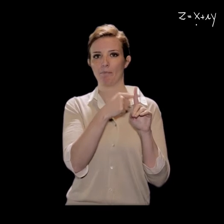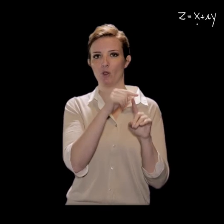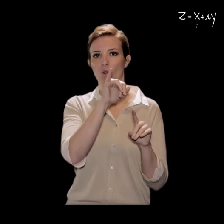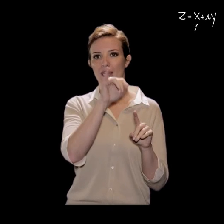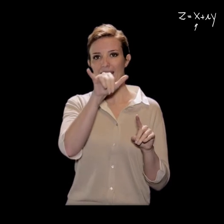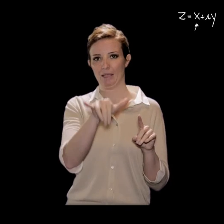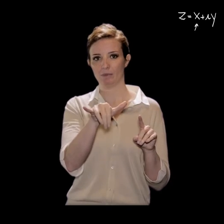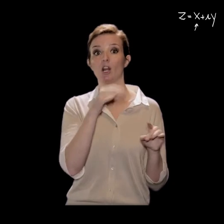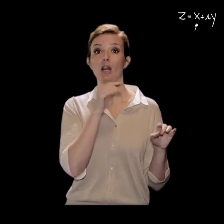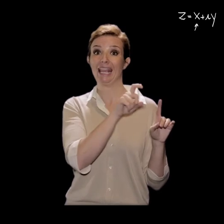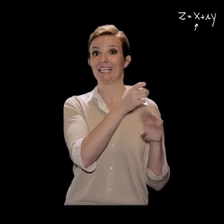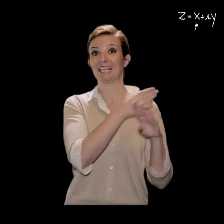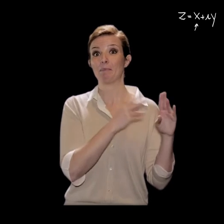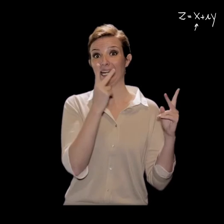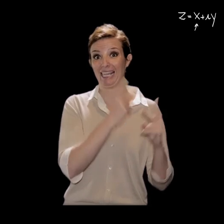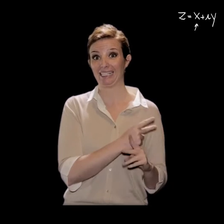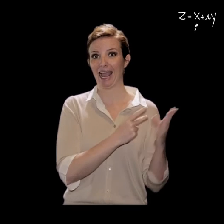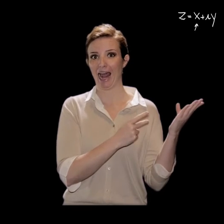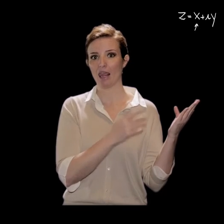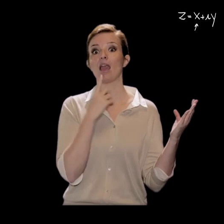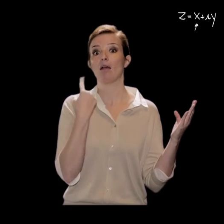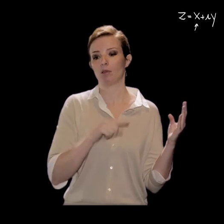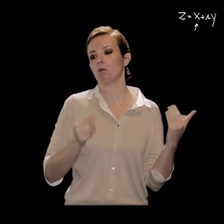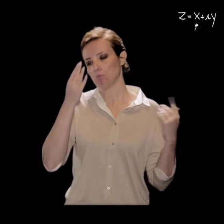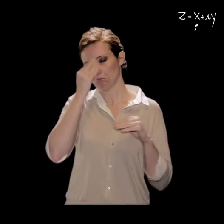x, la parte reale, la riportiamo qui, ad esempio.